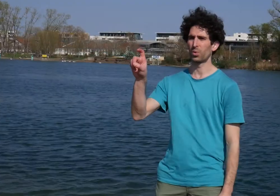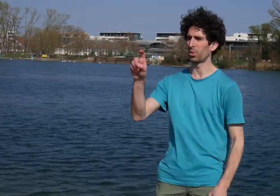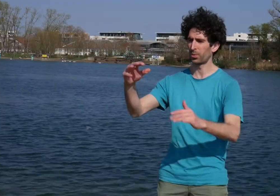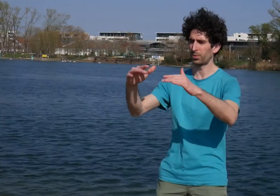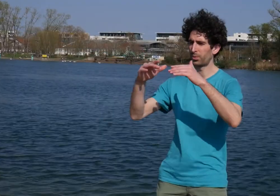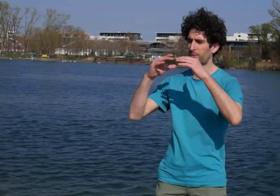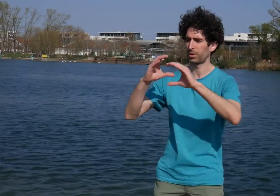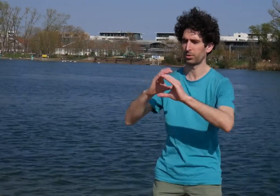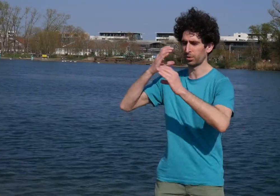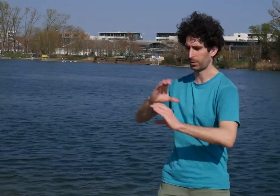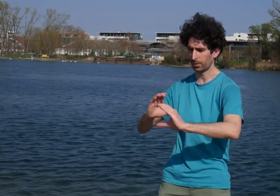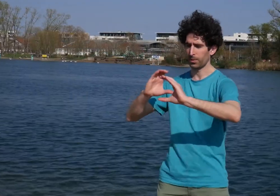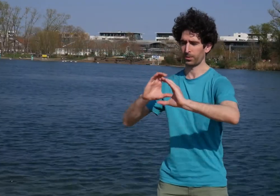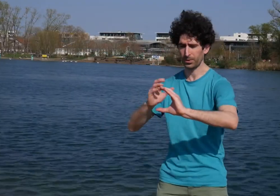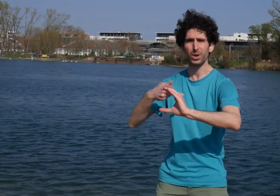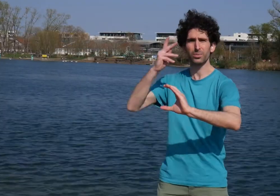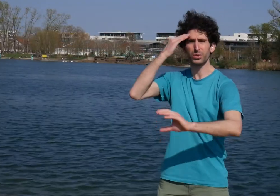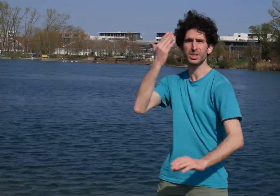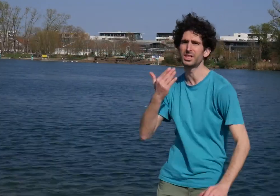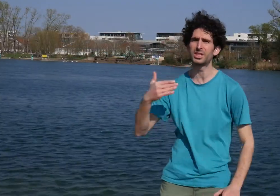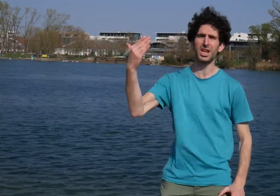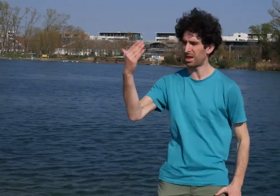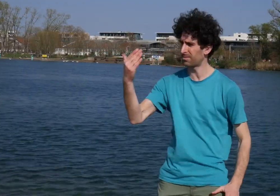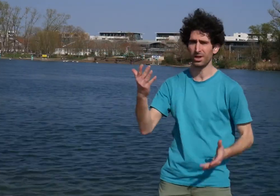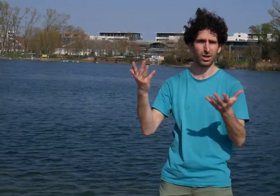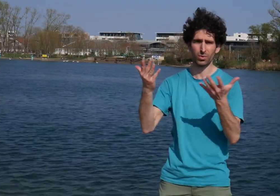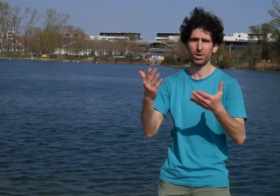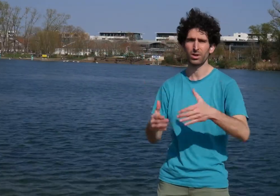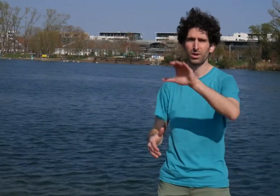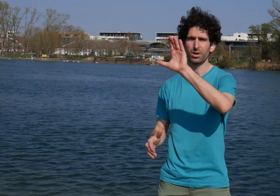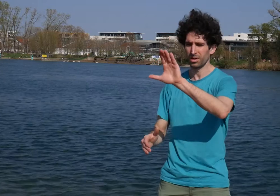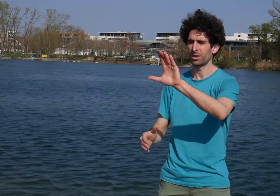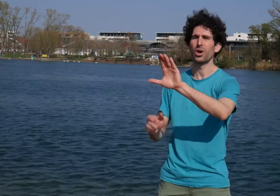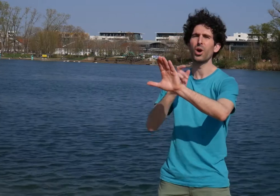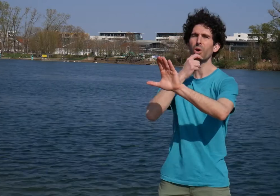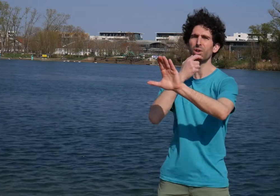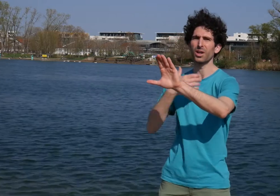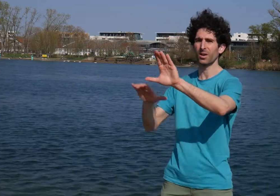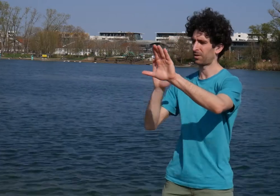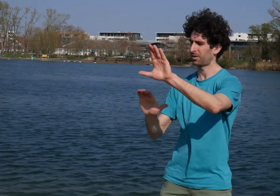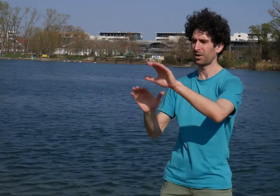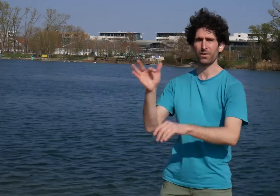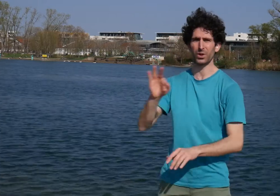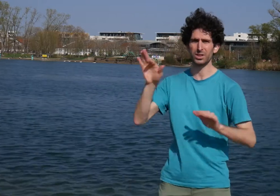Le tunnel sous-marin le plus célèbre se situe entre l'Angleterre et la France,